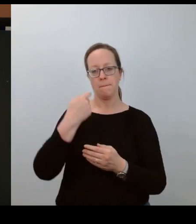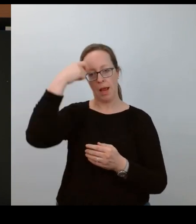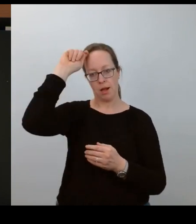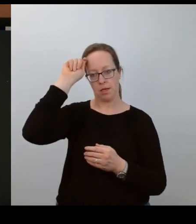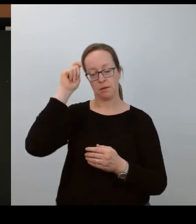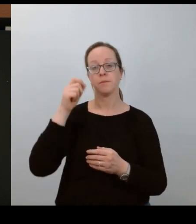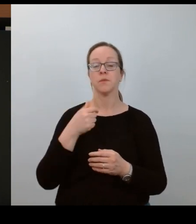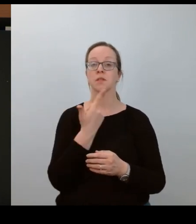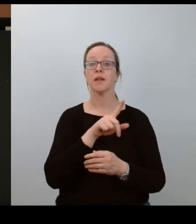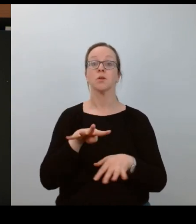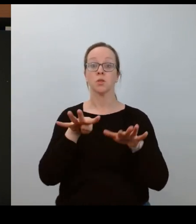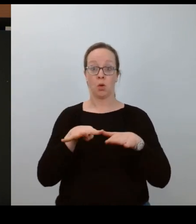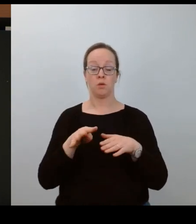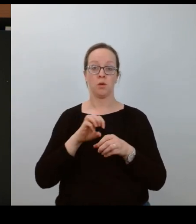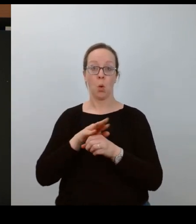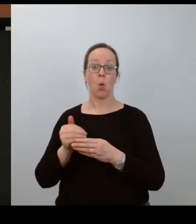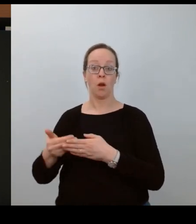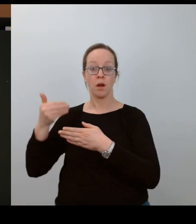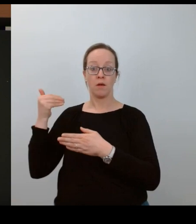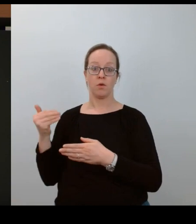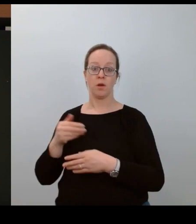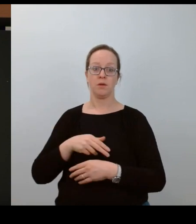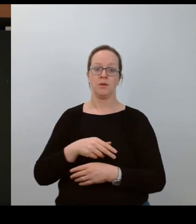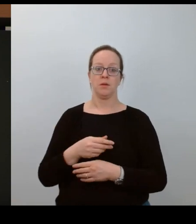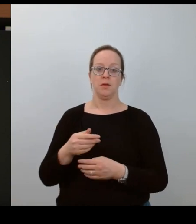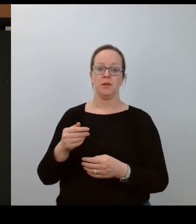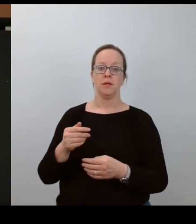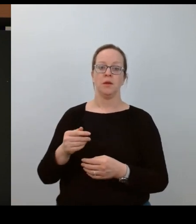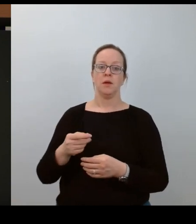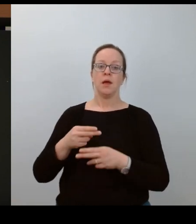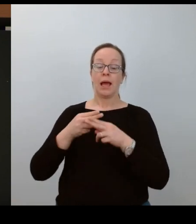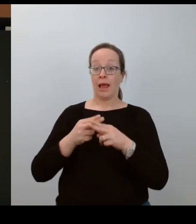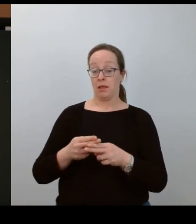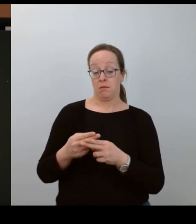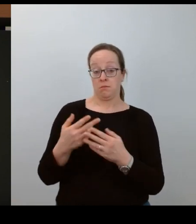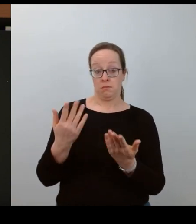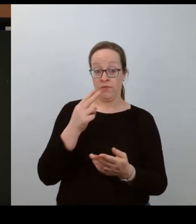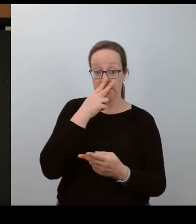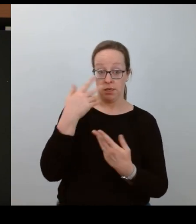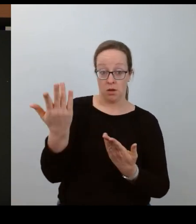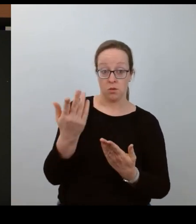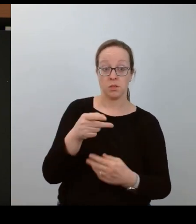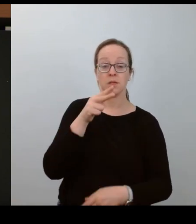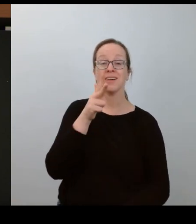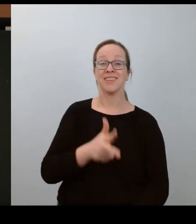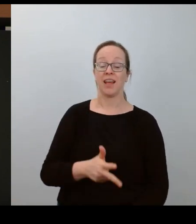und hier vor allem mit den Arbeitsräumen. Wenn wir über den Bedarf an Arbeitsräumen, Ateliers,